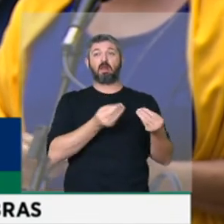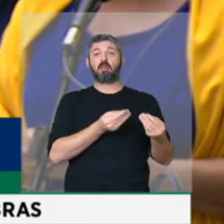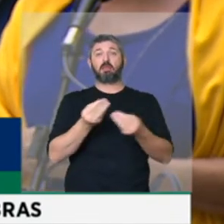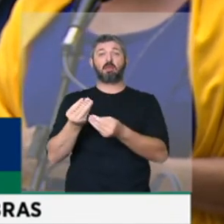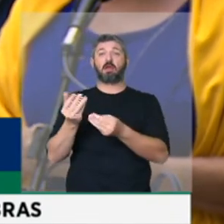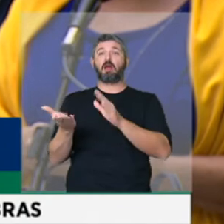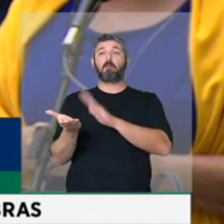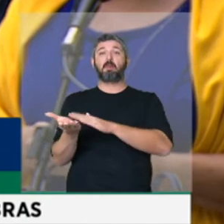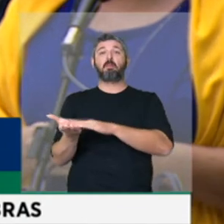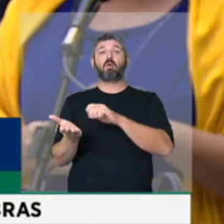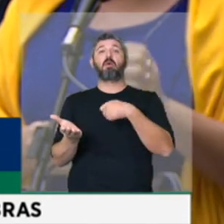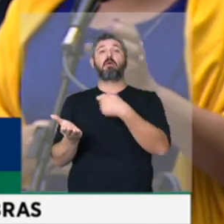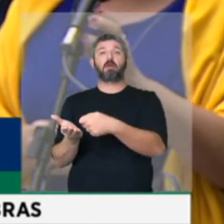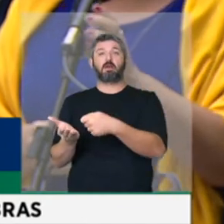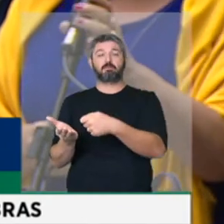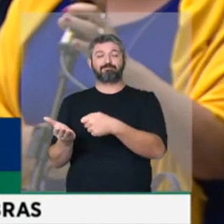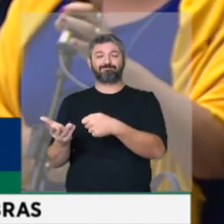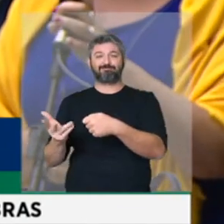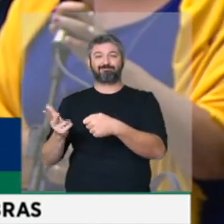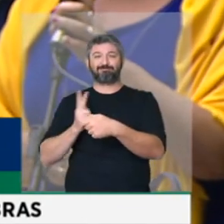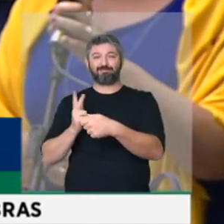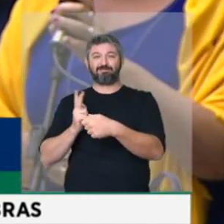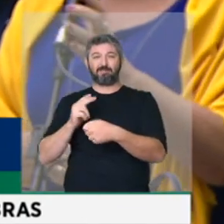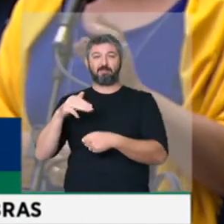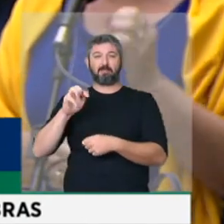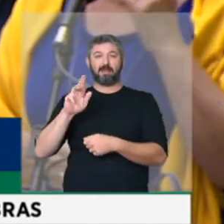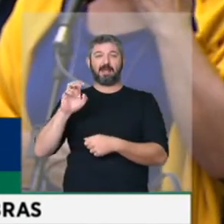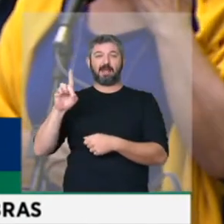LUZ DE VELA, E ISSO CHAMA-SE ELETROBRAS. ISSO CHAMA-SE LUZ PARA TODOS. ESSA EMPRESA...